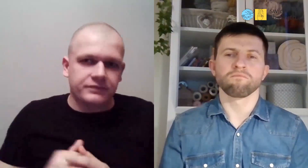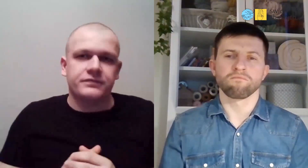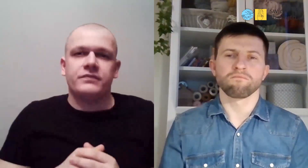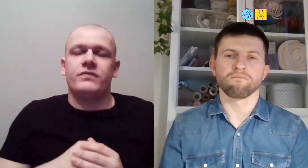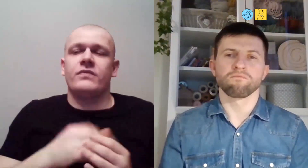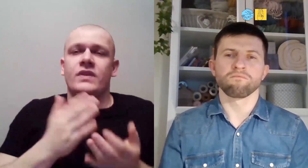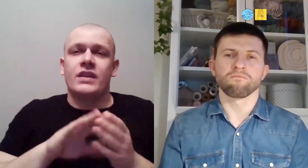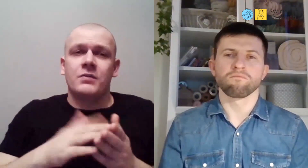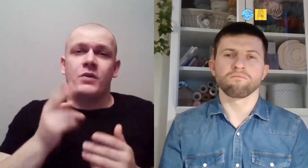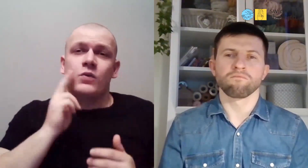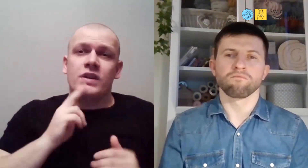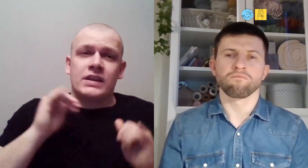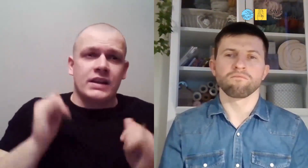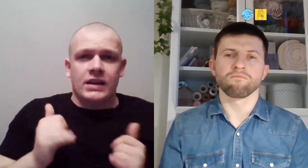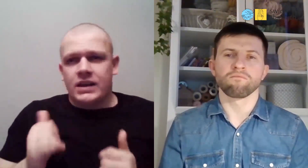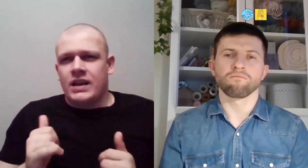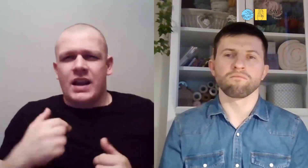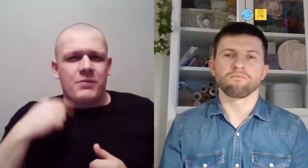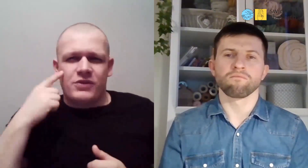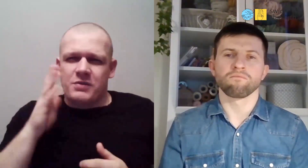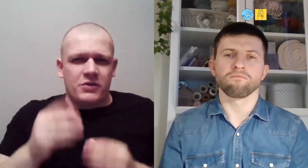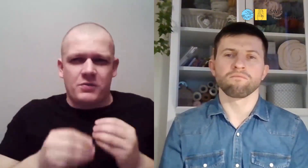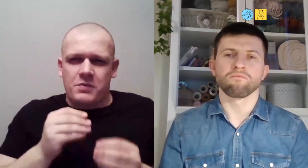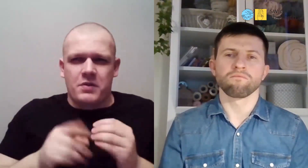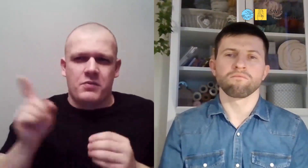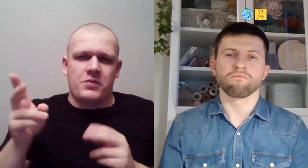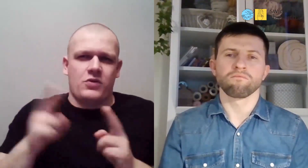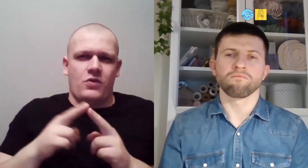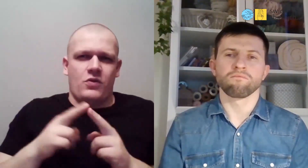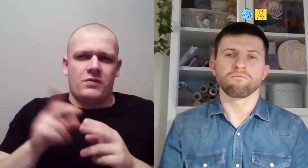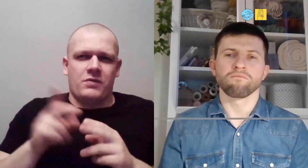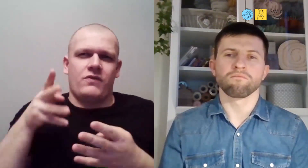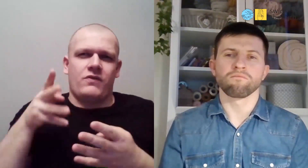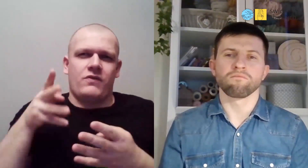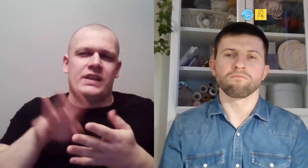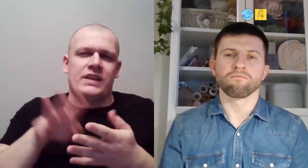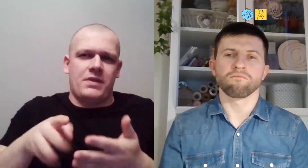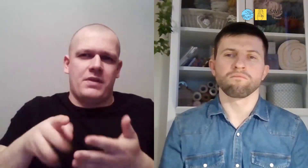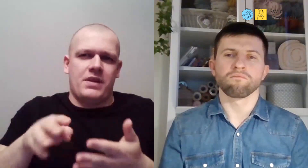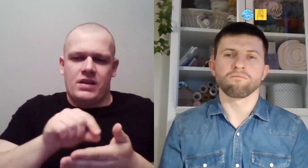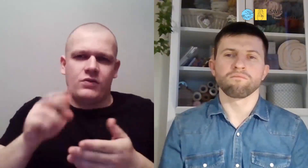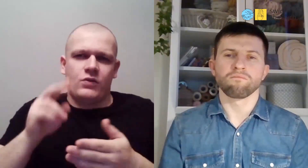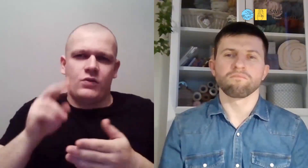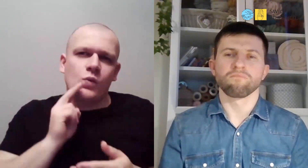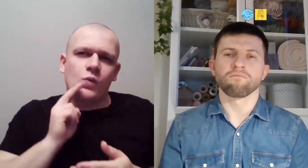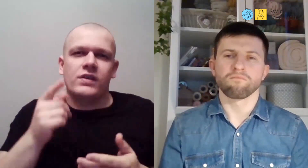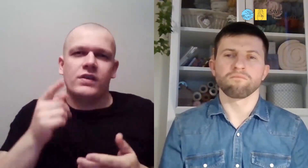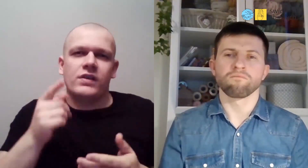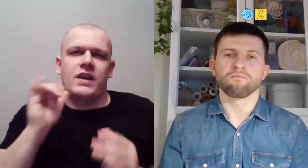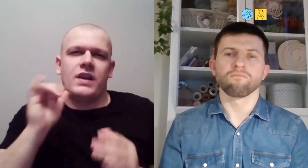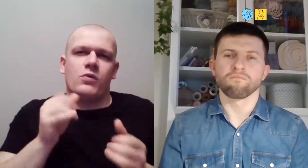Jeżeli chodzi o głuchych – nie będzie problemu. Policja ma wgląd do informacji, że chory jest osobą głuchą